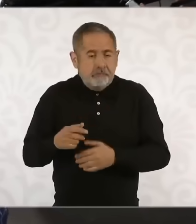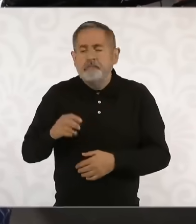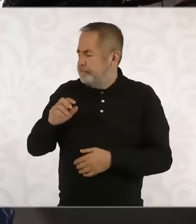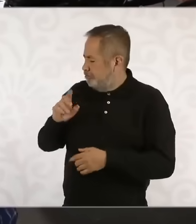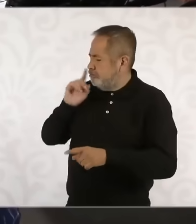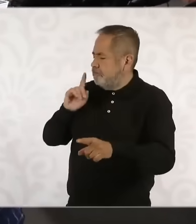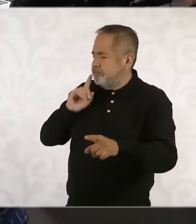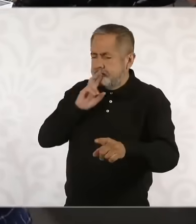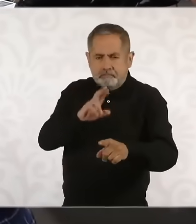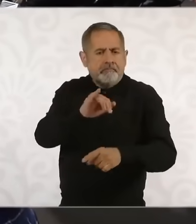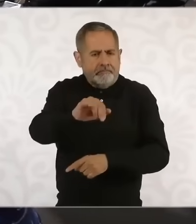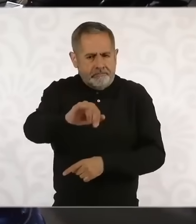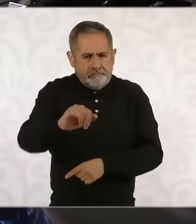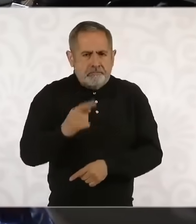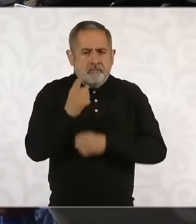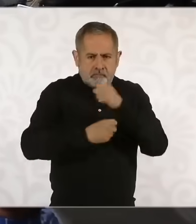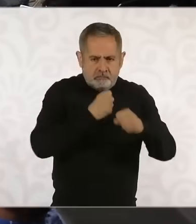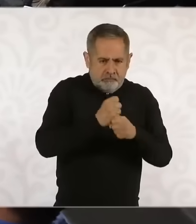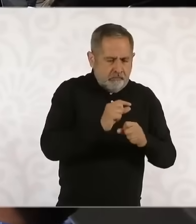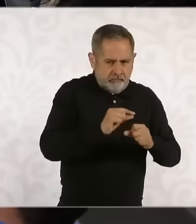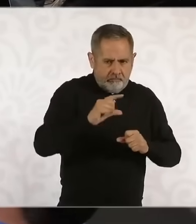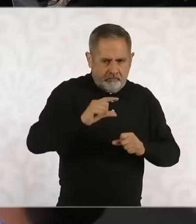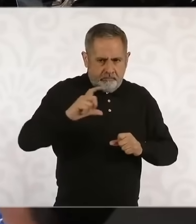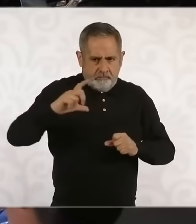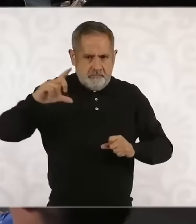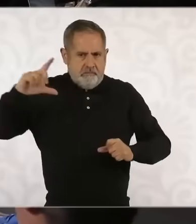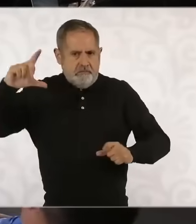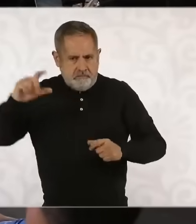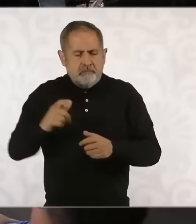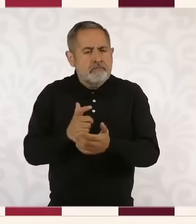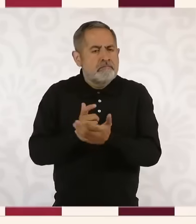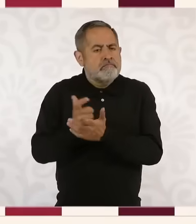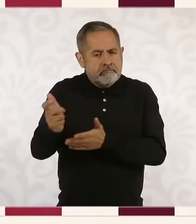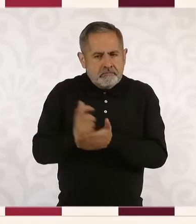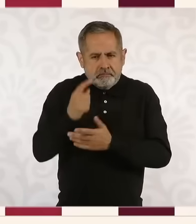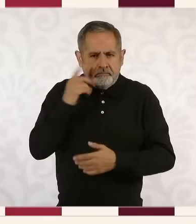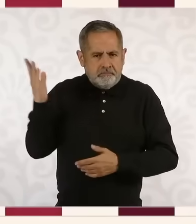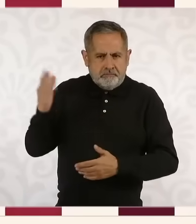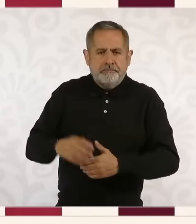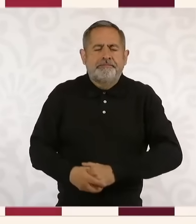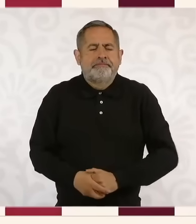Todos los años ha aumentado el monto individual de el monto bimestral y así sucederá. Ya está